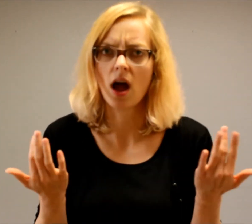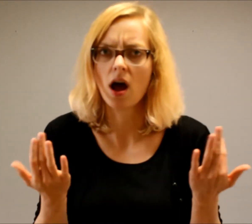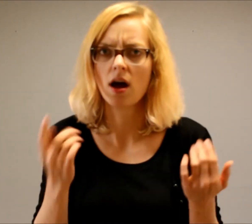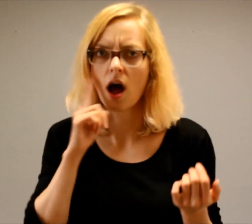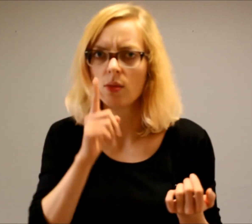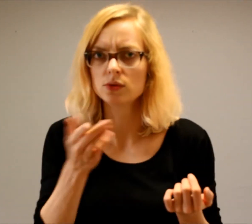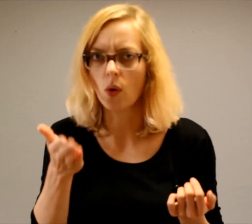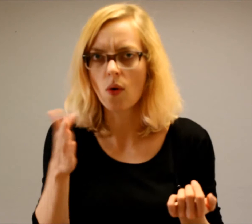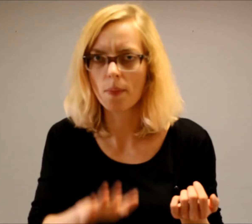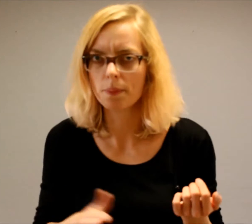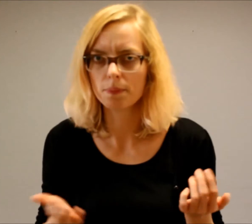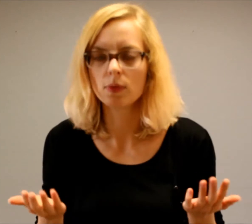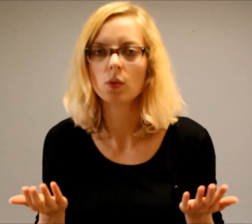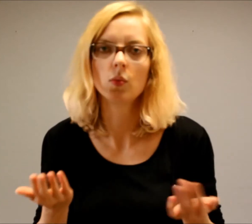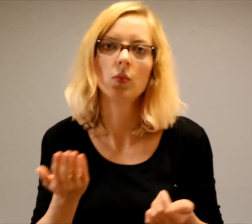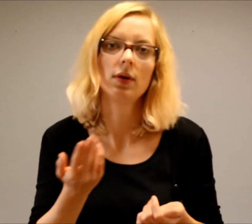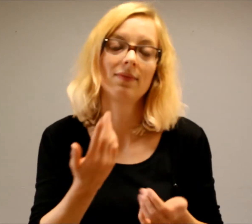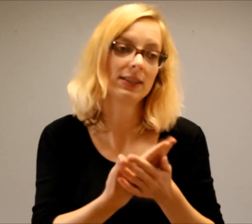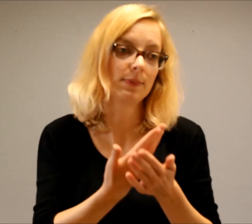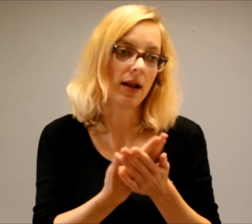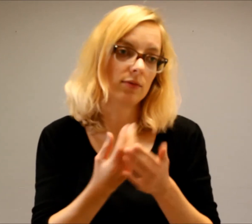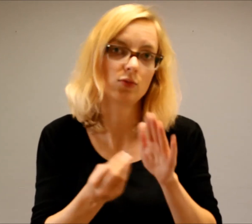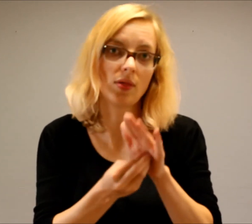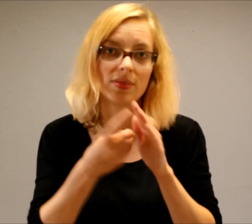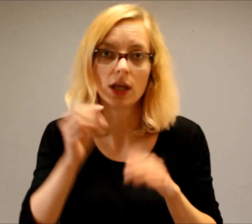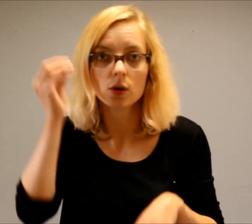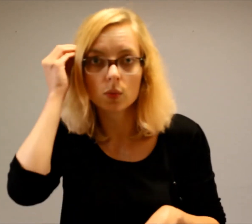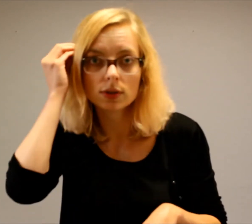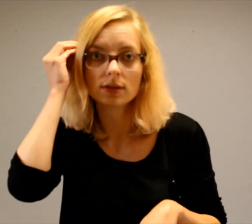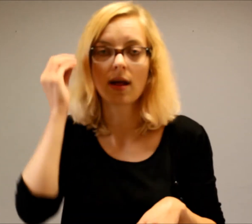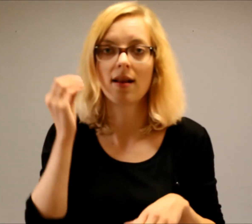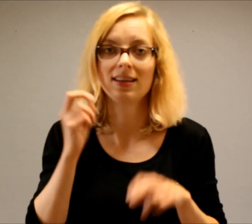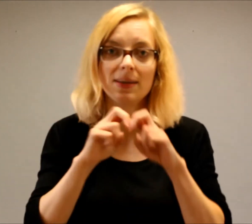Hva kan du søke om? For eksempel støtte til kurs,